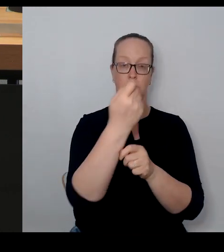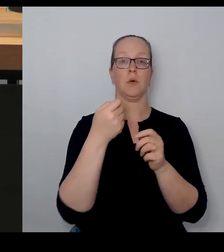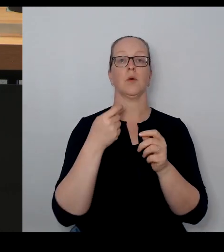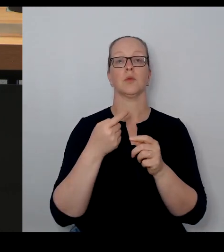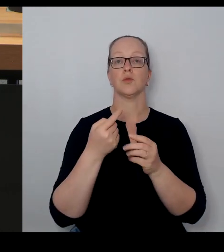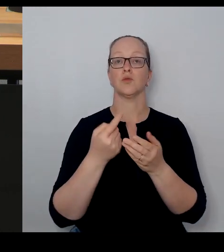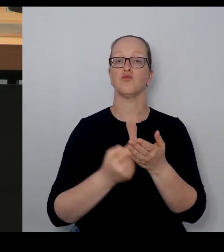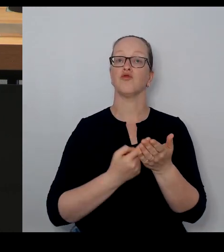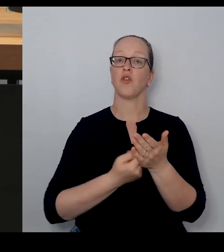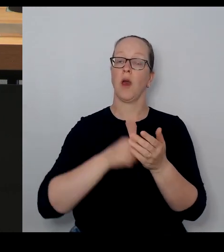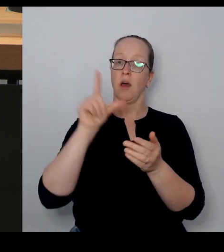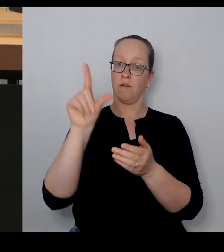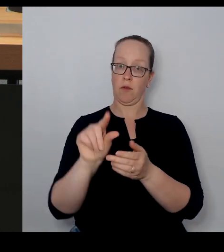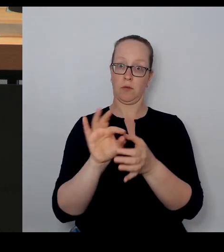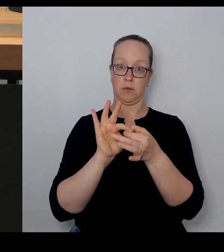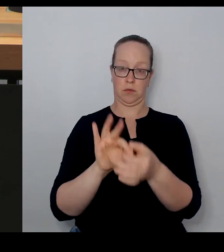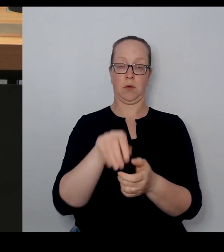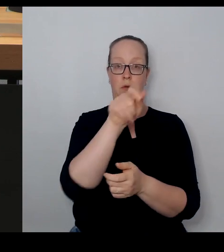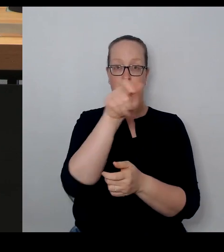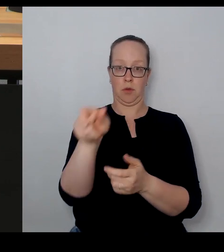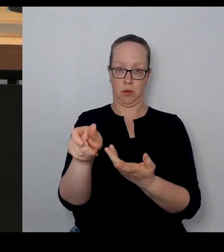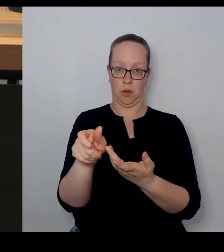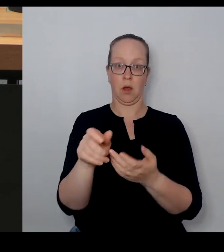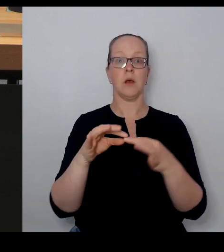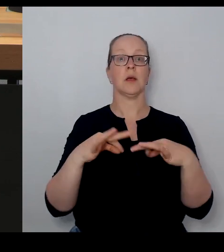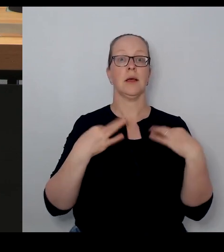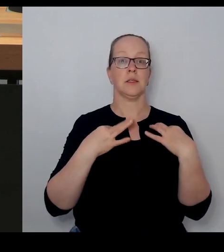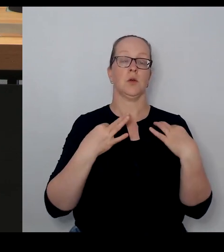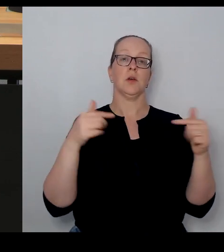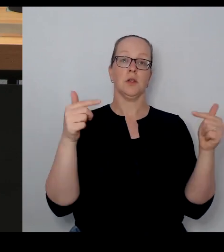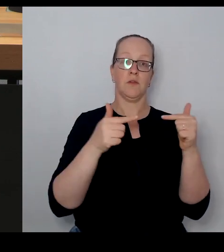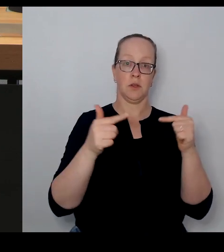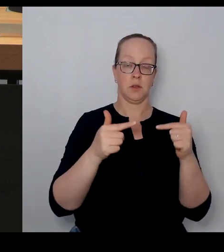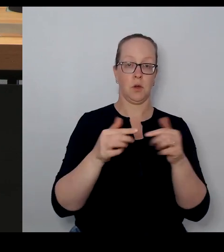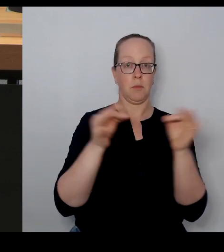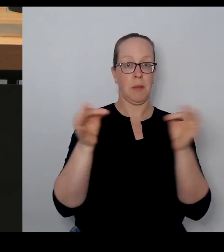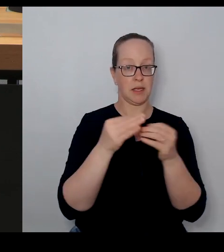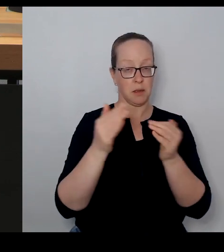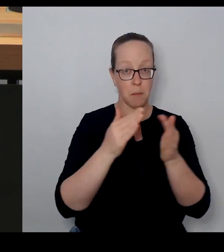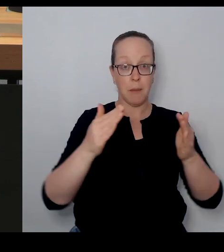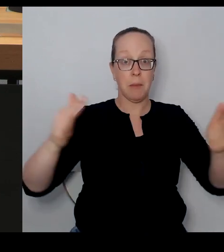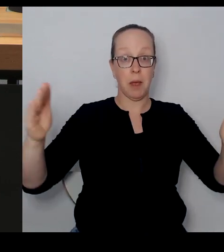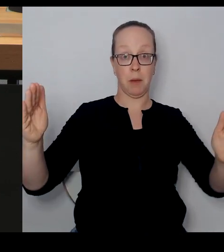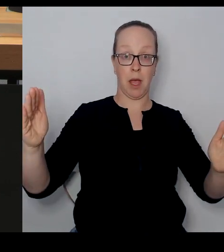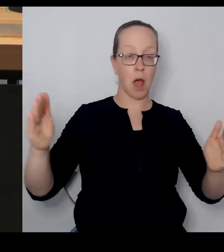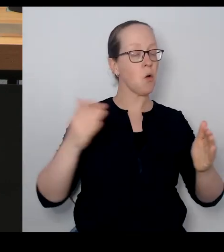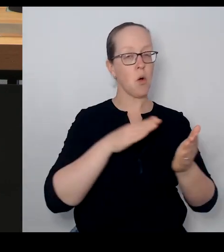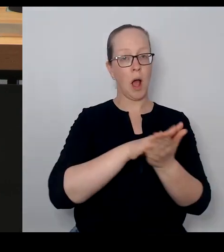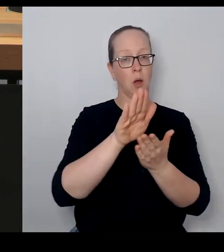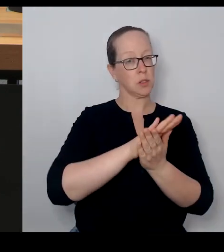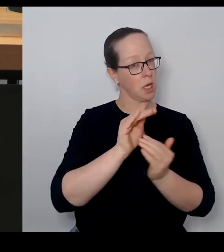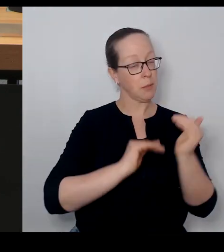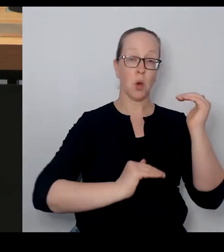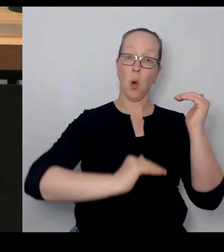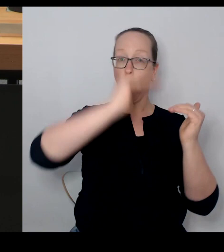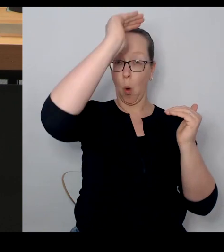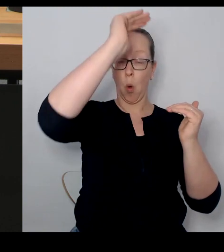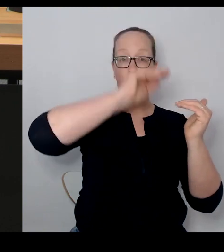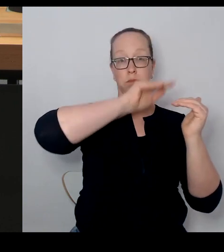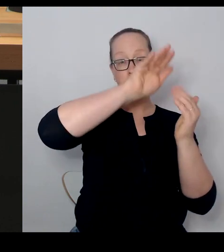all das hat zu einem hohen Ausgabenniveau geführt, auf dem wir uns letztlich immer noch bewegen. Die Pandemie wurde durch die Folgen des Krieges gegen